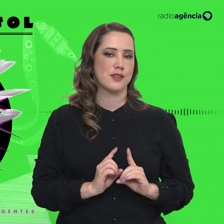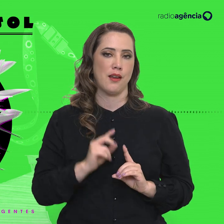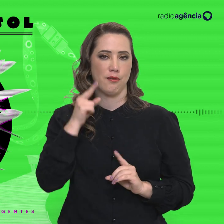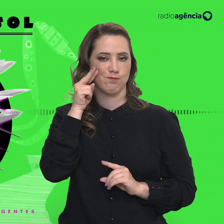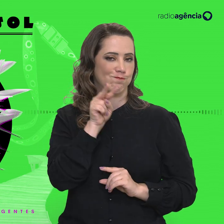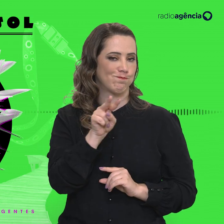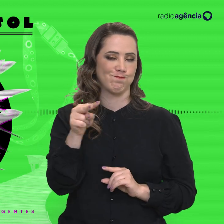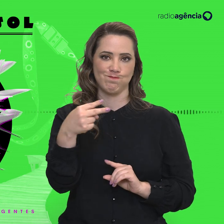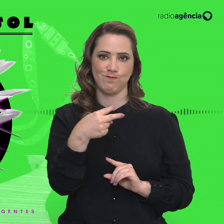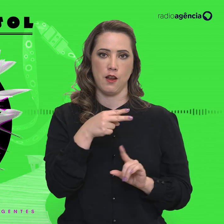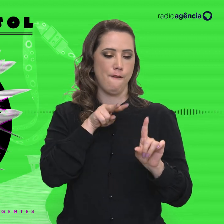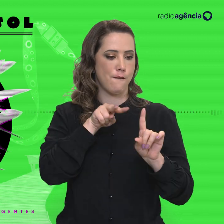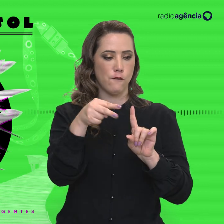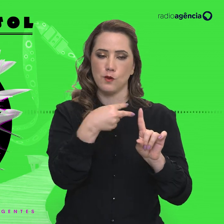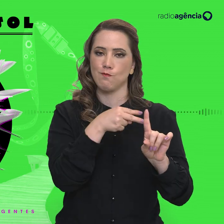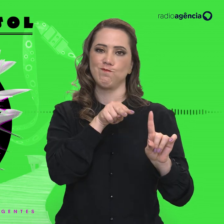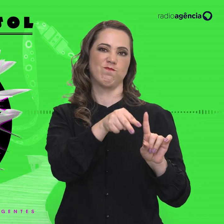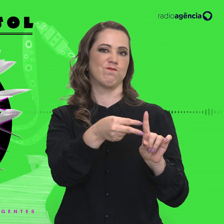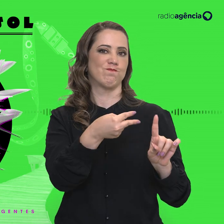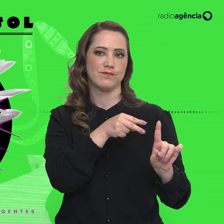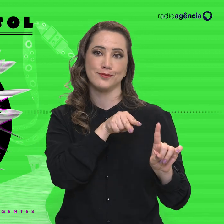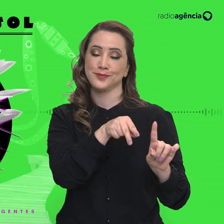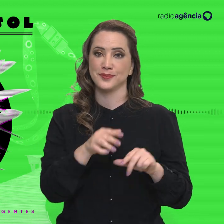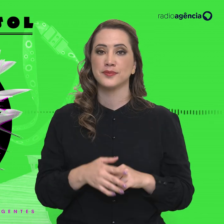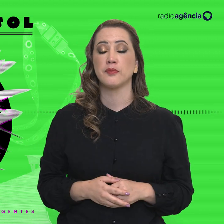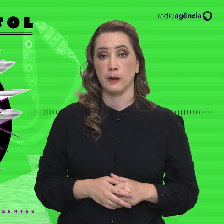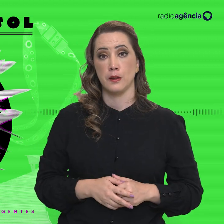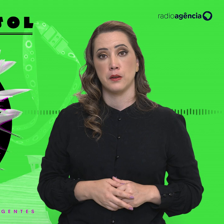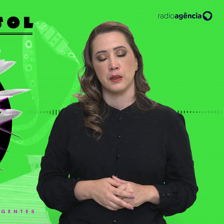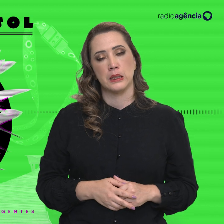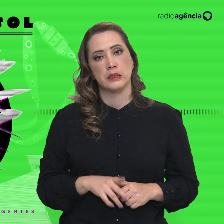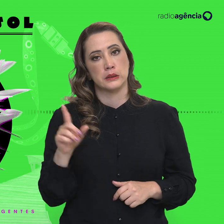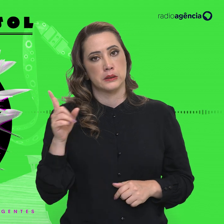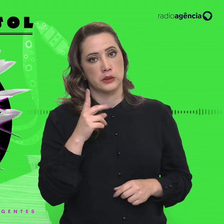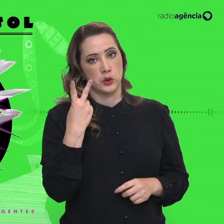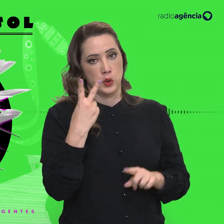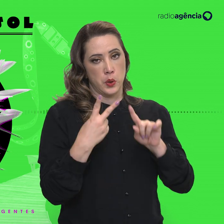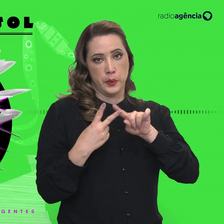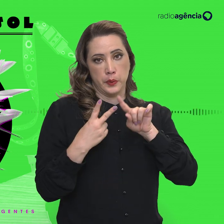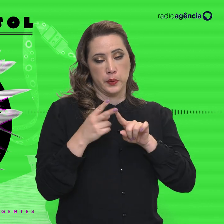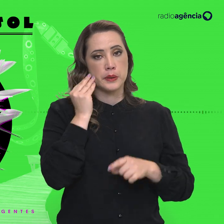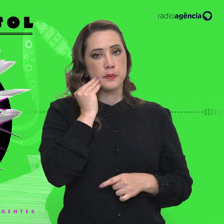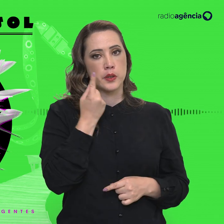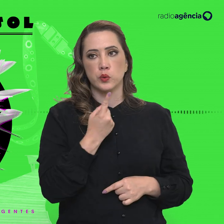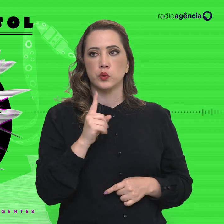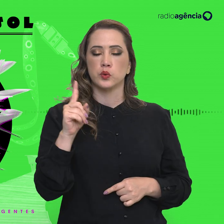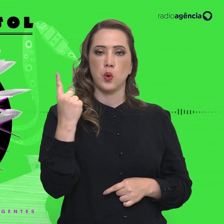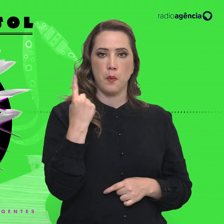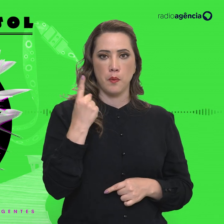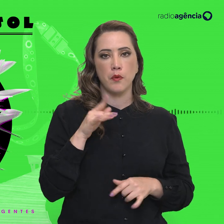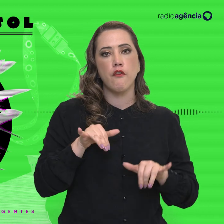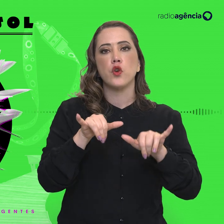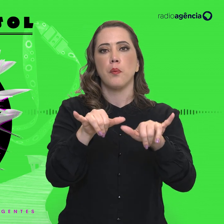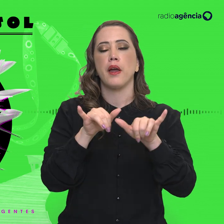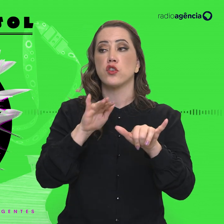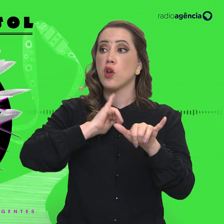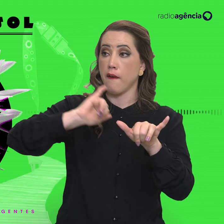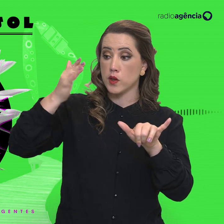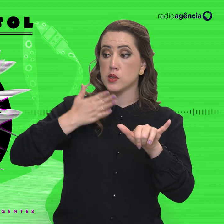[flashback - rebobinar] 🎶. [Patrícia] Fiz duas experiências, uma, eu fui no Pão de Açúcar, e me identifiquei como uma pessoa com doença rara com deficiência.